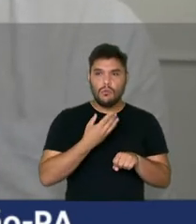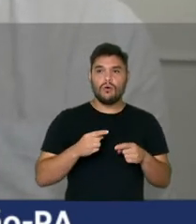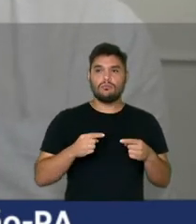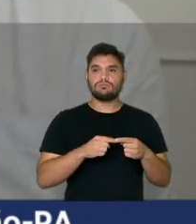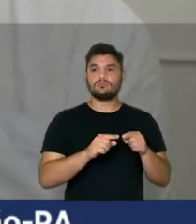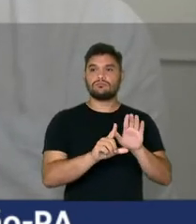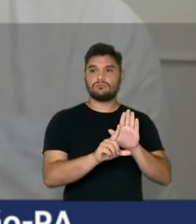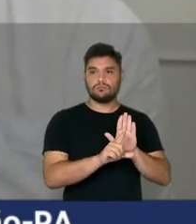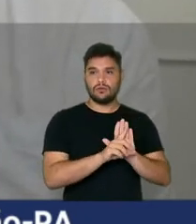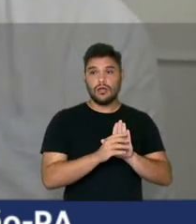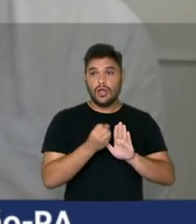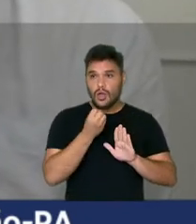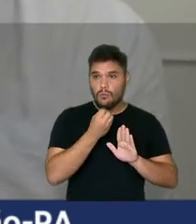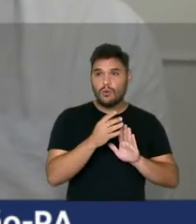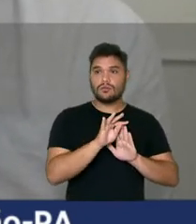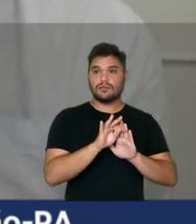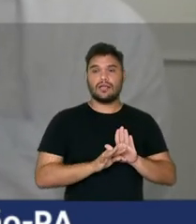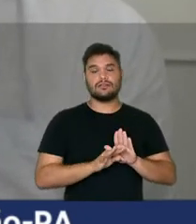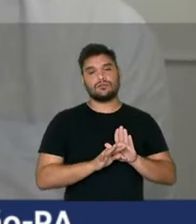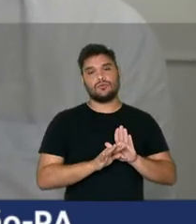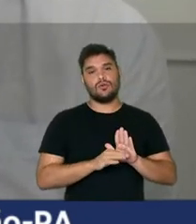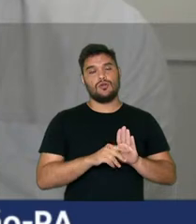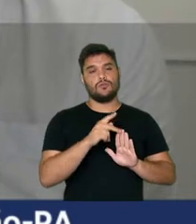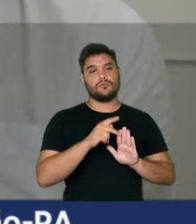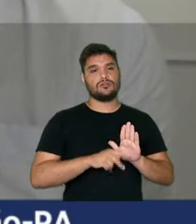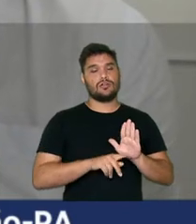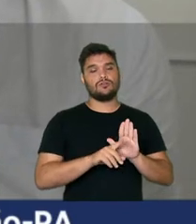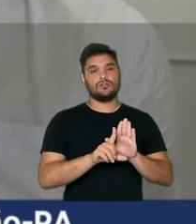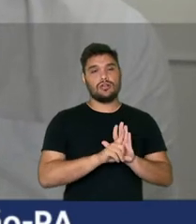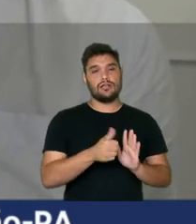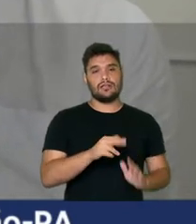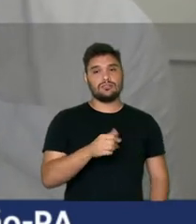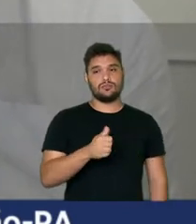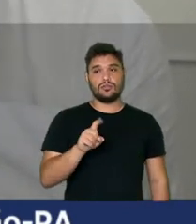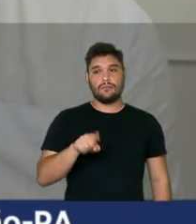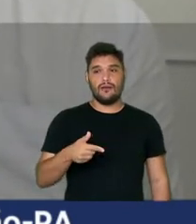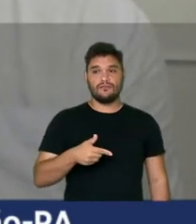CONSTITUIÇÃO E JUSTIÇA E CIDADANIA, CONSTITUCIONALIDADE, JURIDICIDADE E BOA TÉCNICA